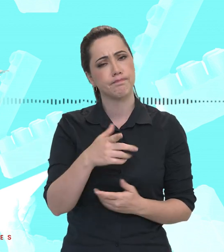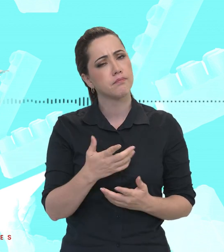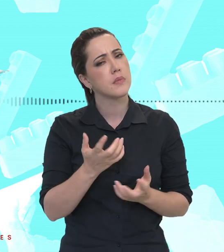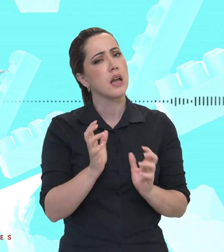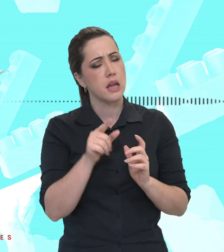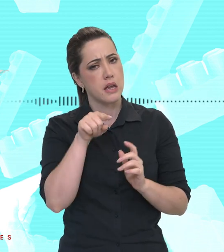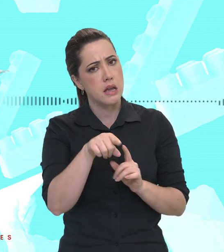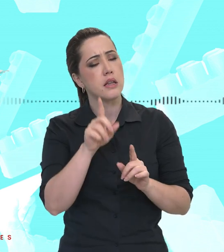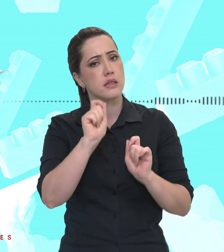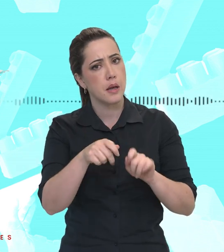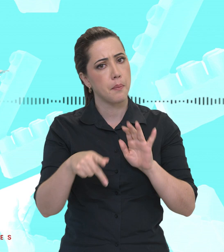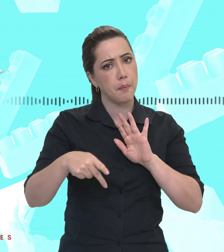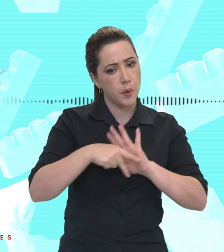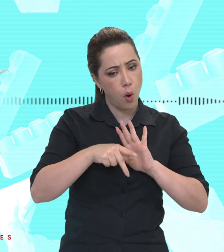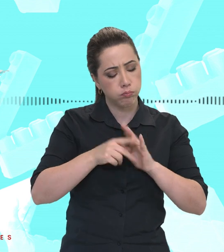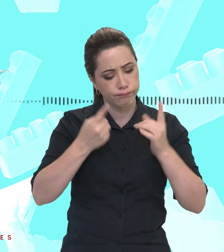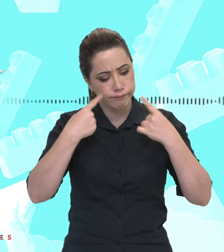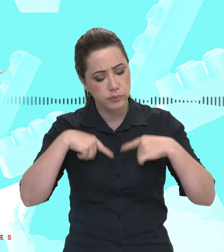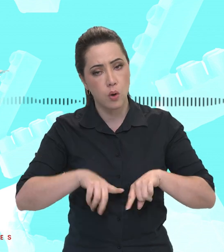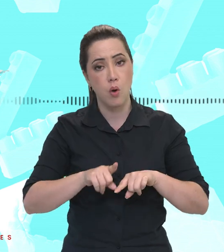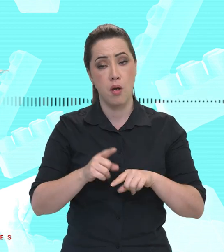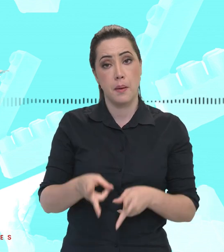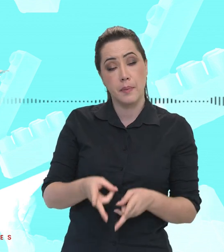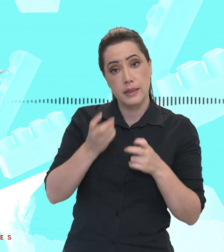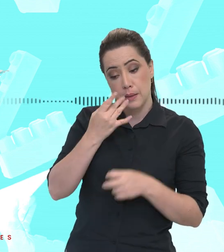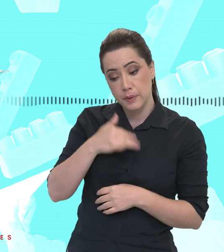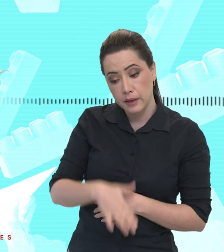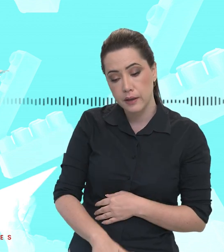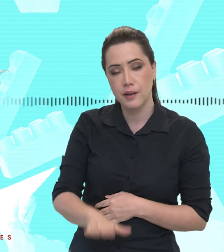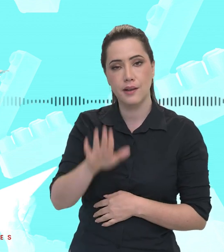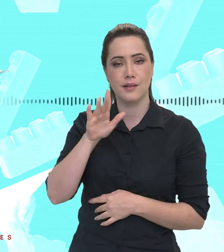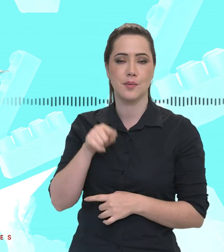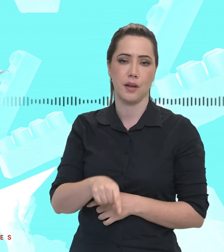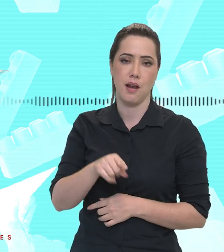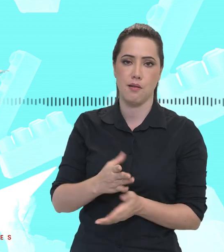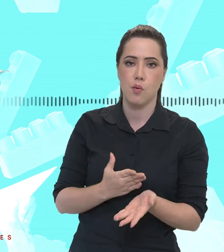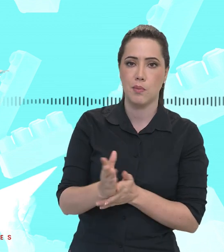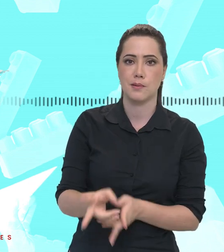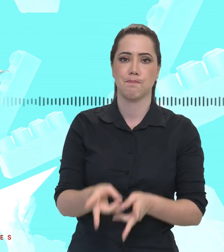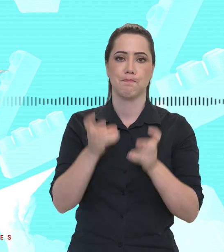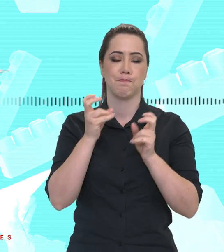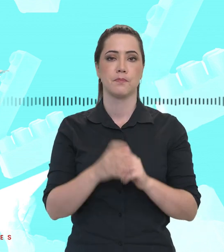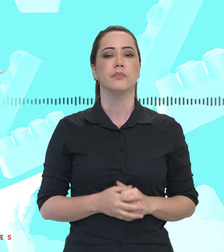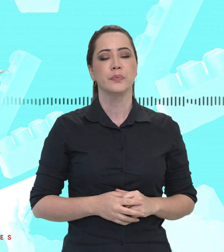transtorno é neurobiológico e costuma ser identificado na infância porque é ali que ele começa a se manifestar.